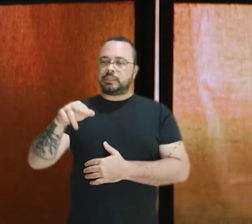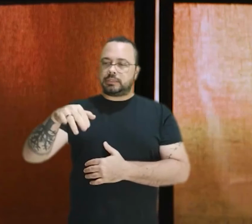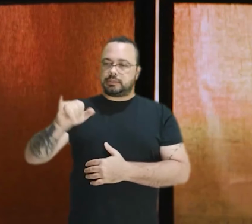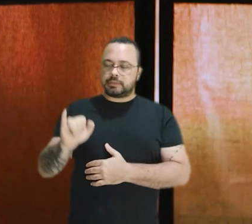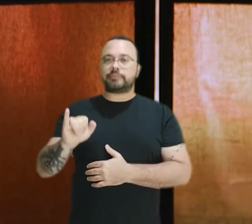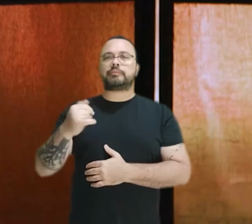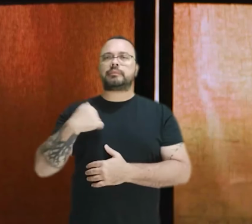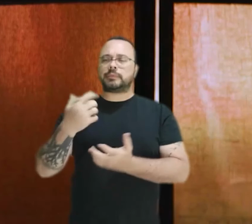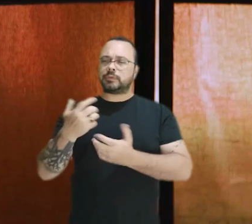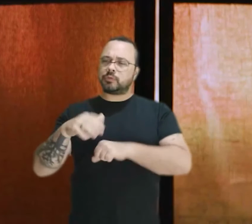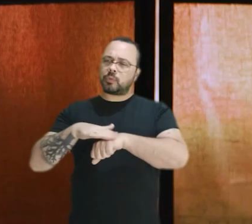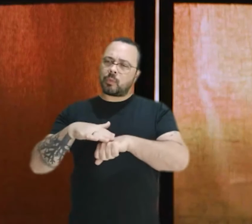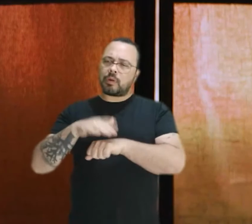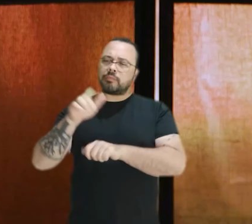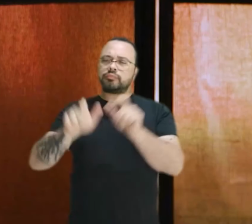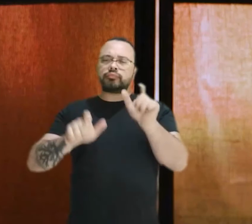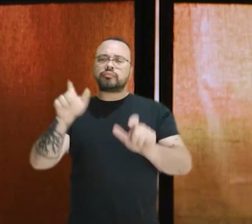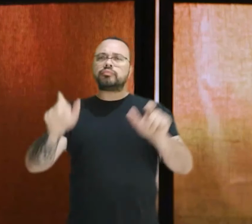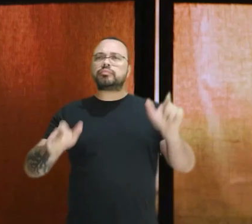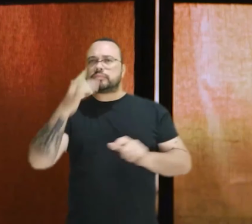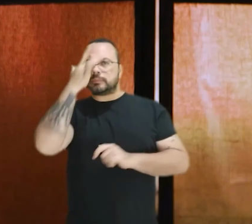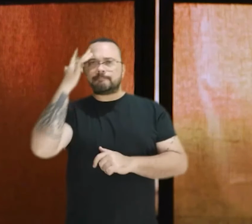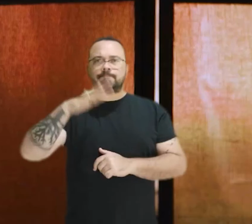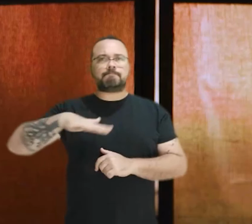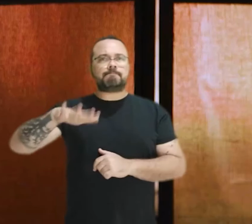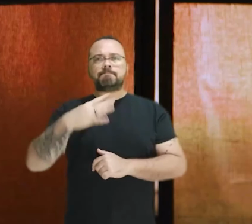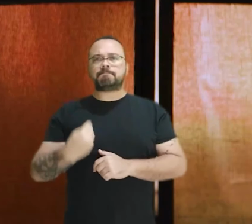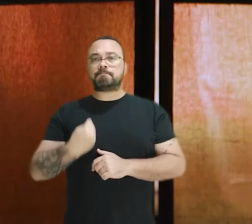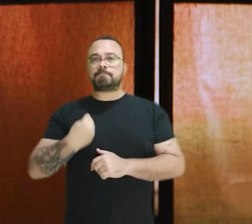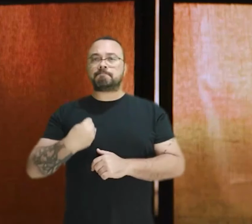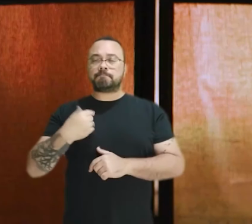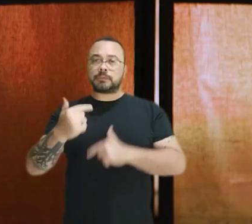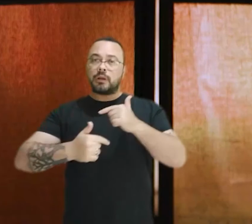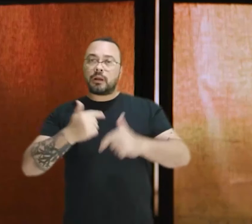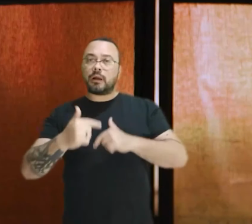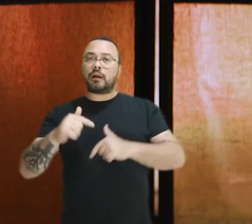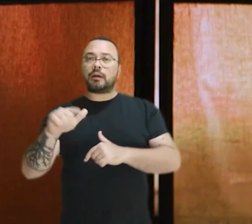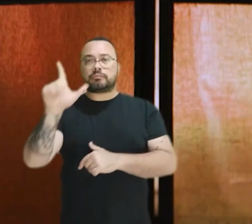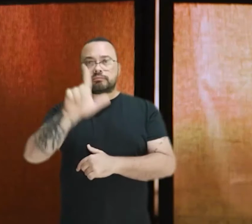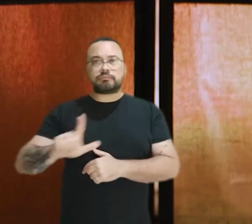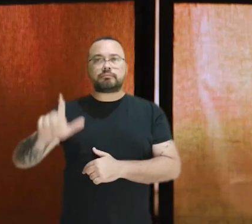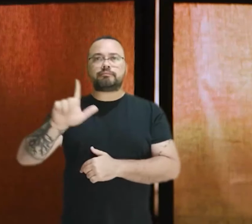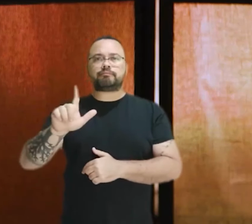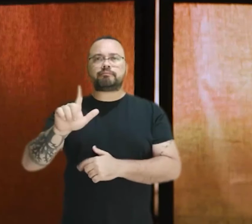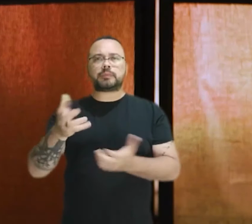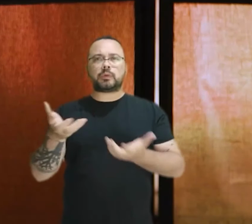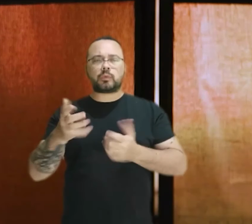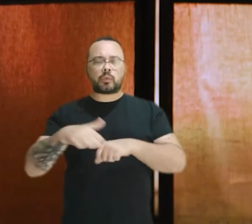com gente que vive, convive, e sobrevive de Literatura. E, hoje, a gente vai conversar com a Julia de Souza,